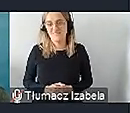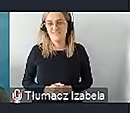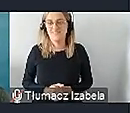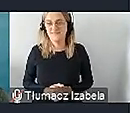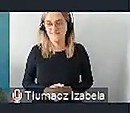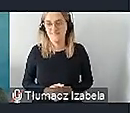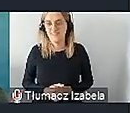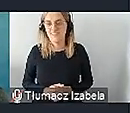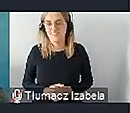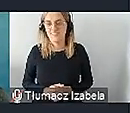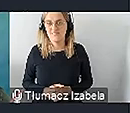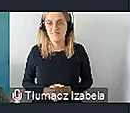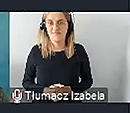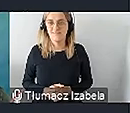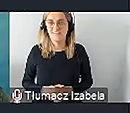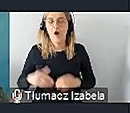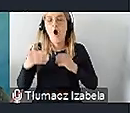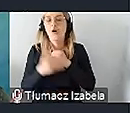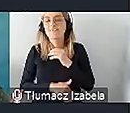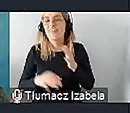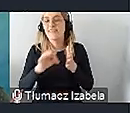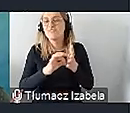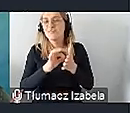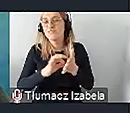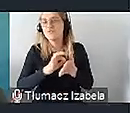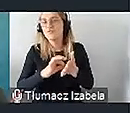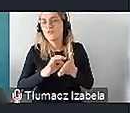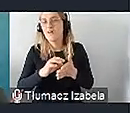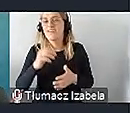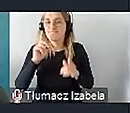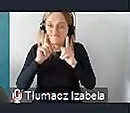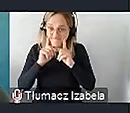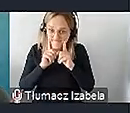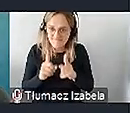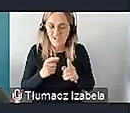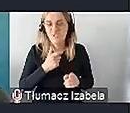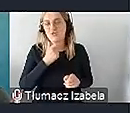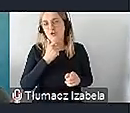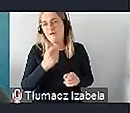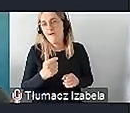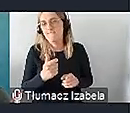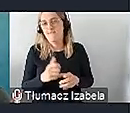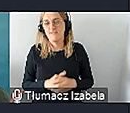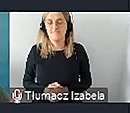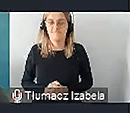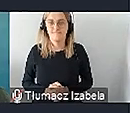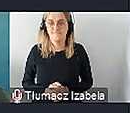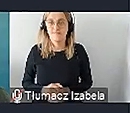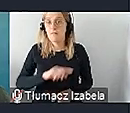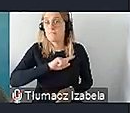i zobaczyć w tym rysunku ostatecznie jednak żyrafę. Spróbujmy pójść dalej